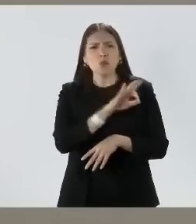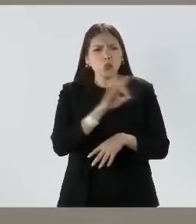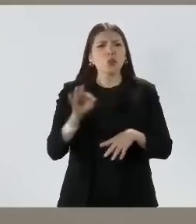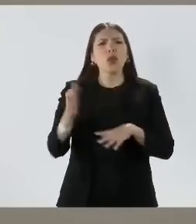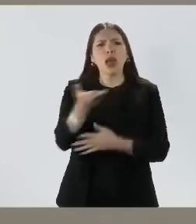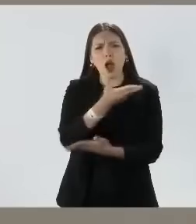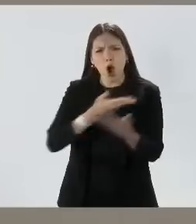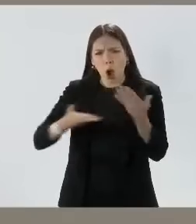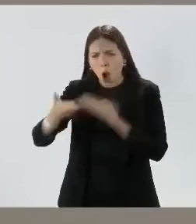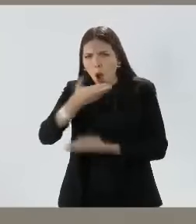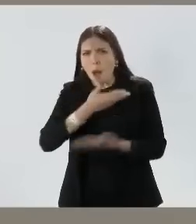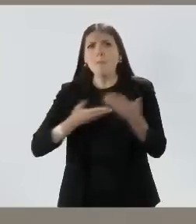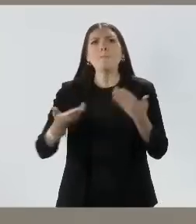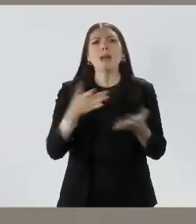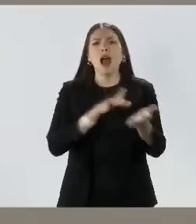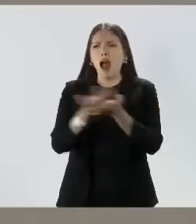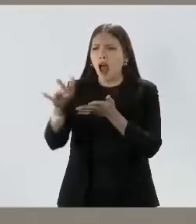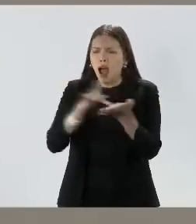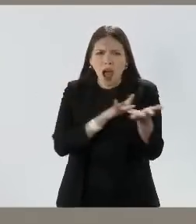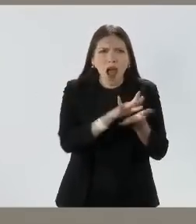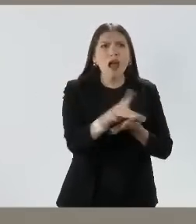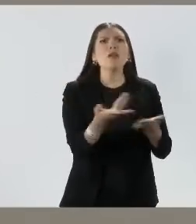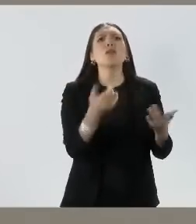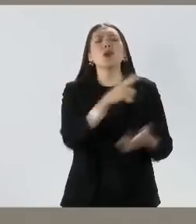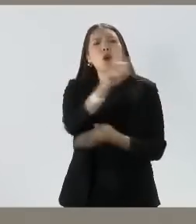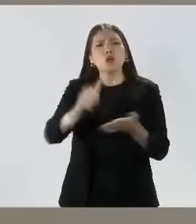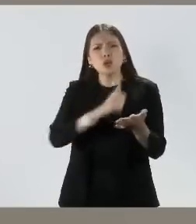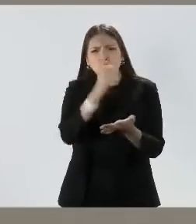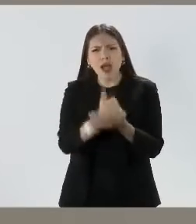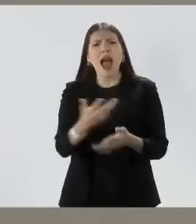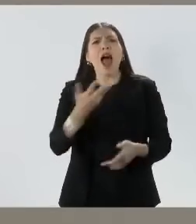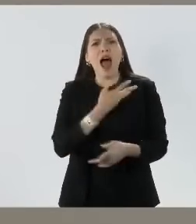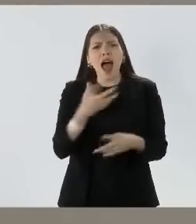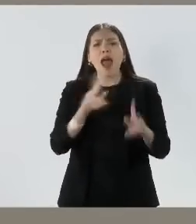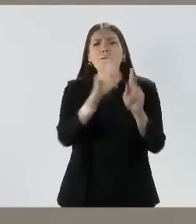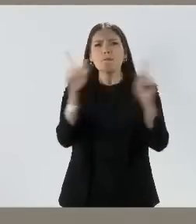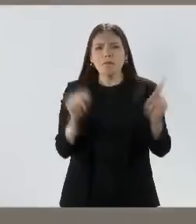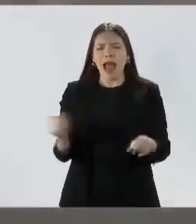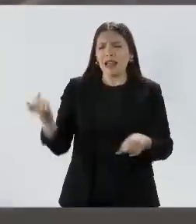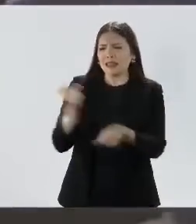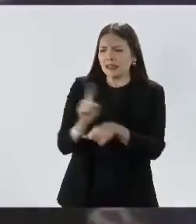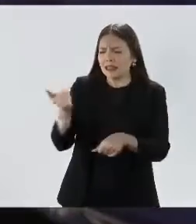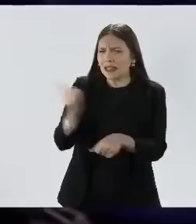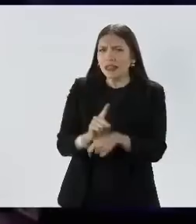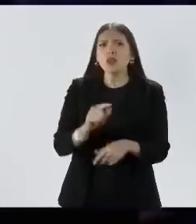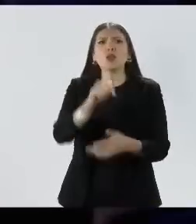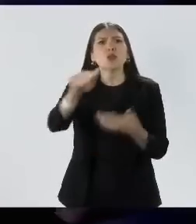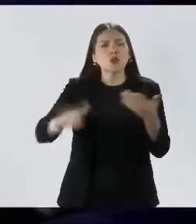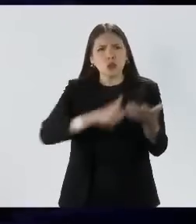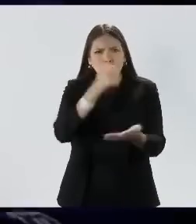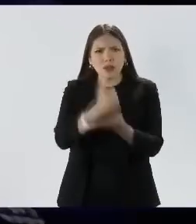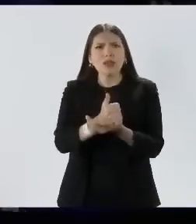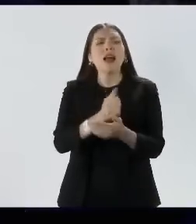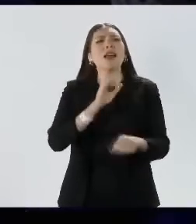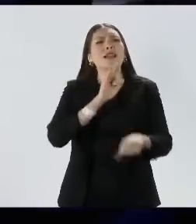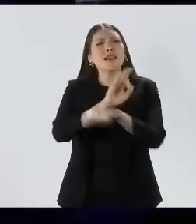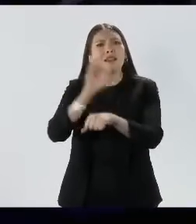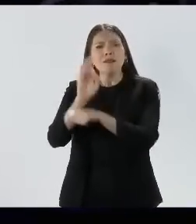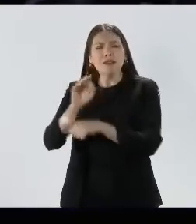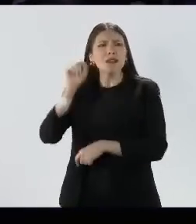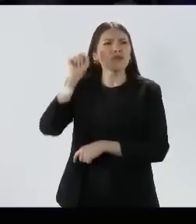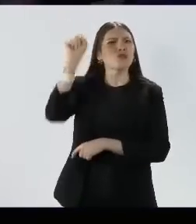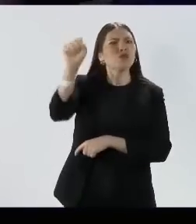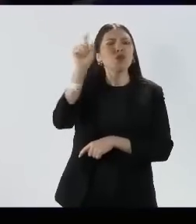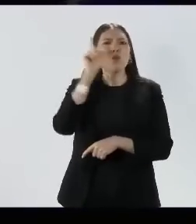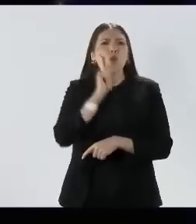segura y con Paz cada día una ciudad una ciudad con agua para todas y todos una